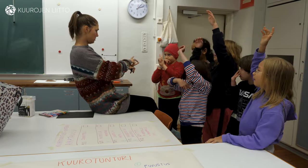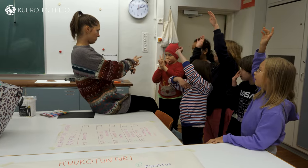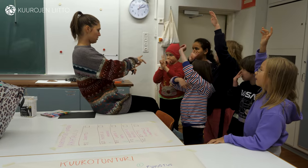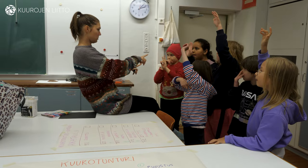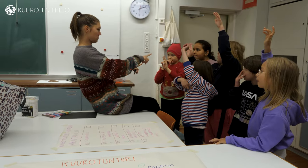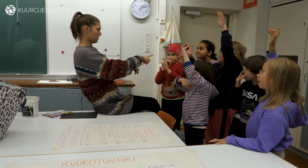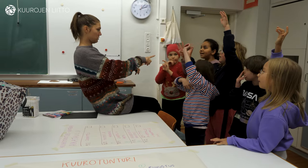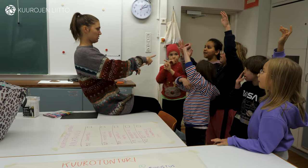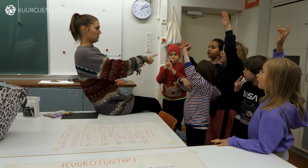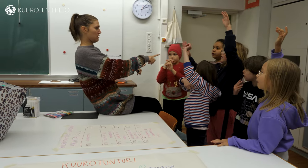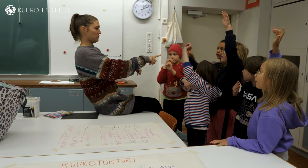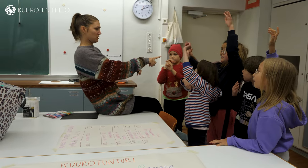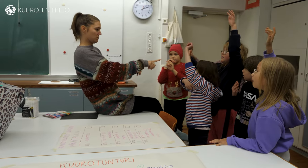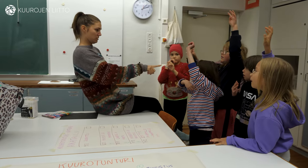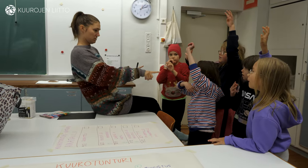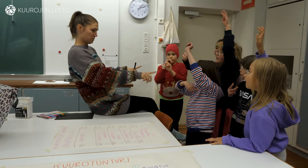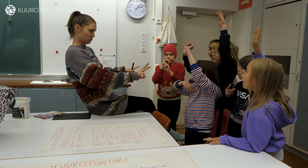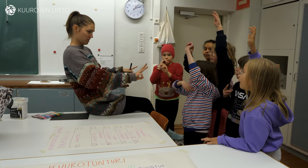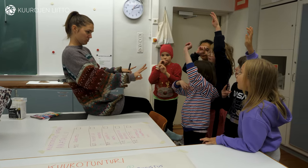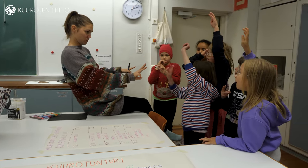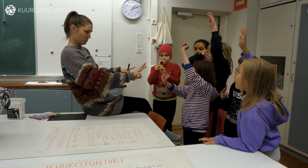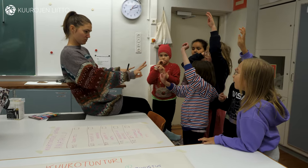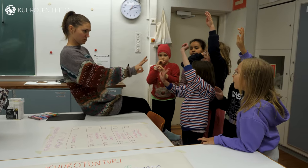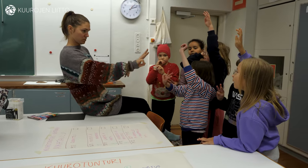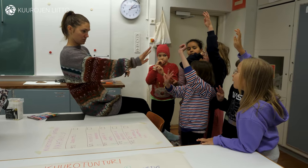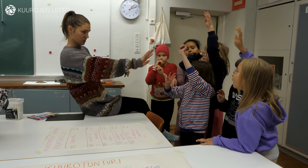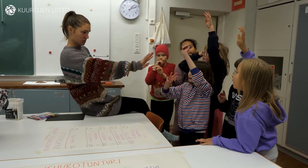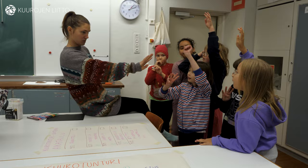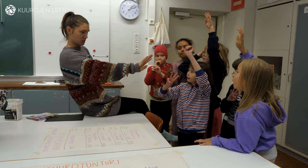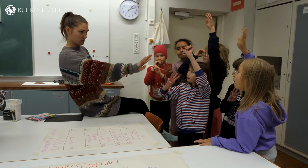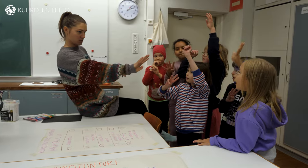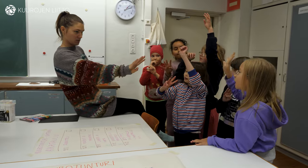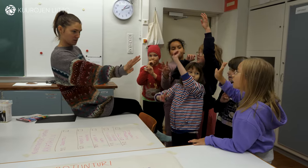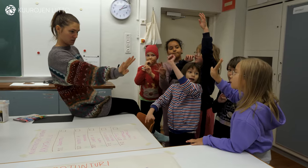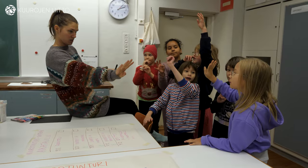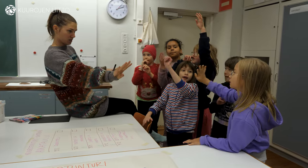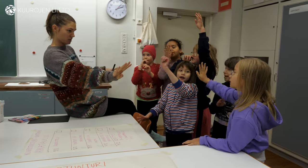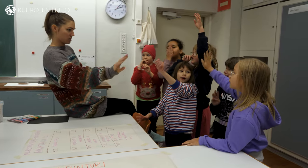Sä olet tokalla, sä kolmannella ja te neljännellä.